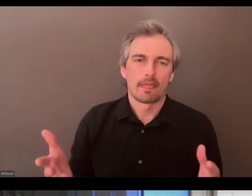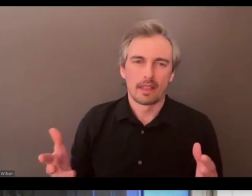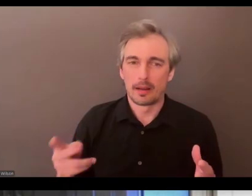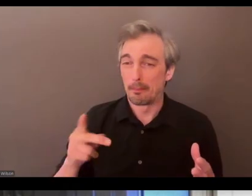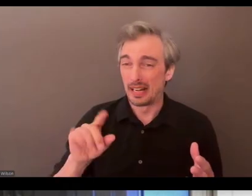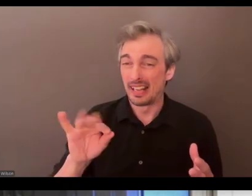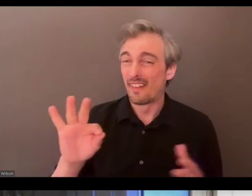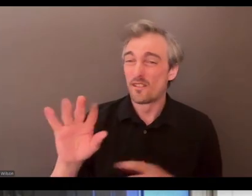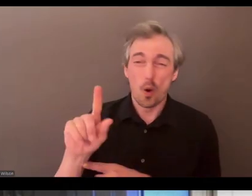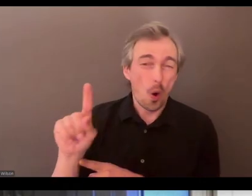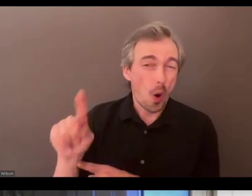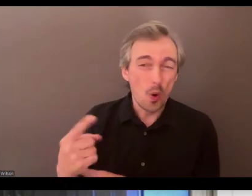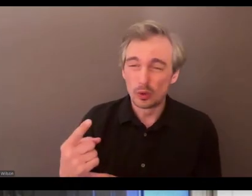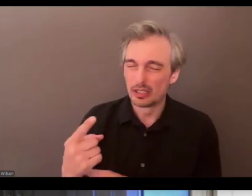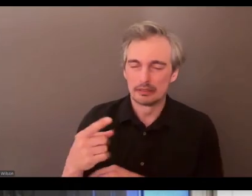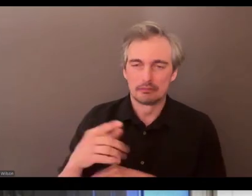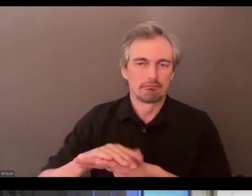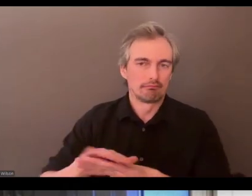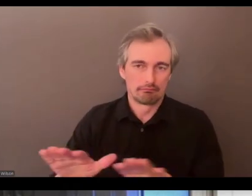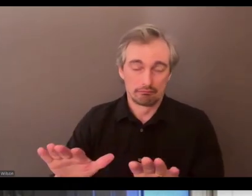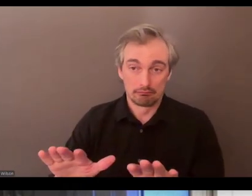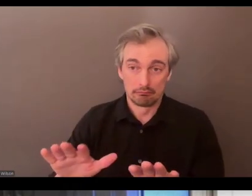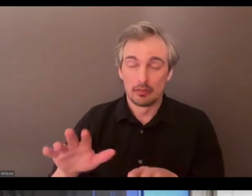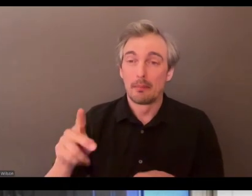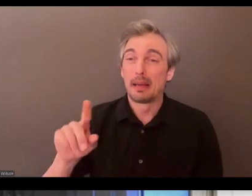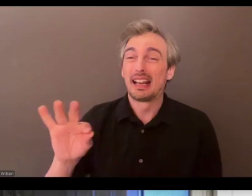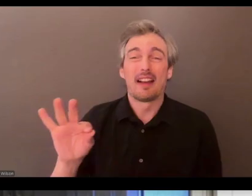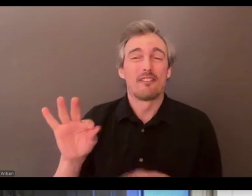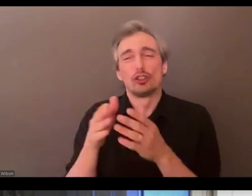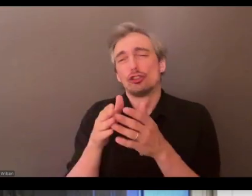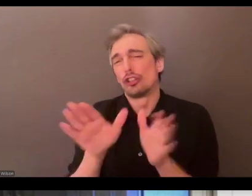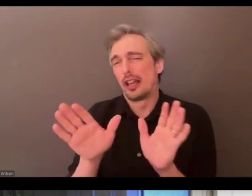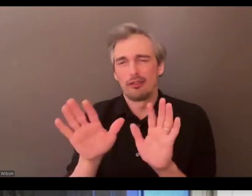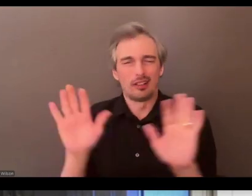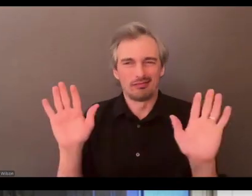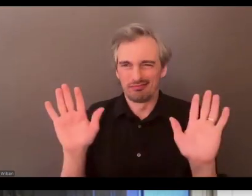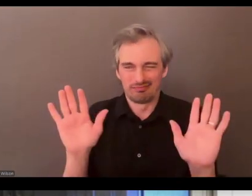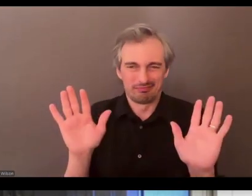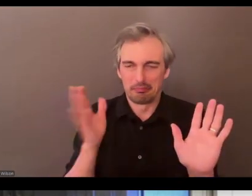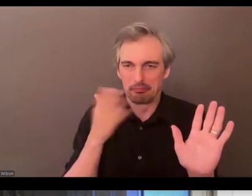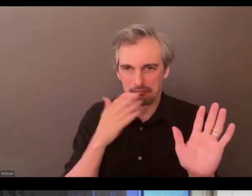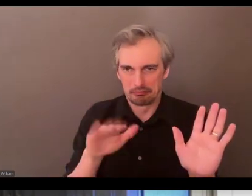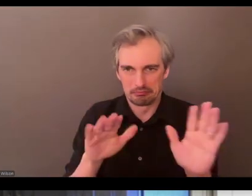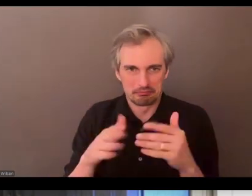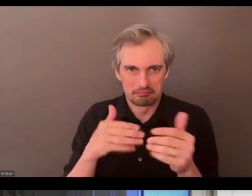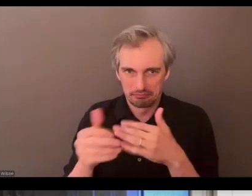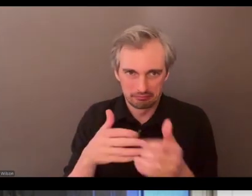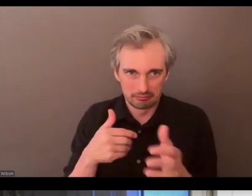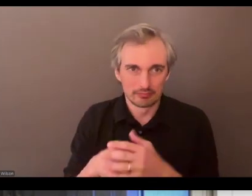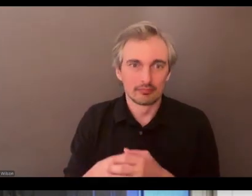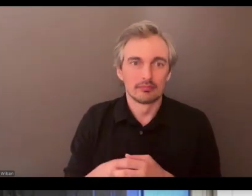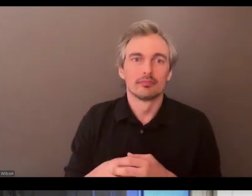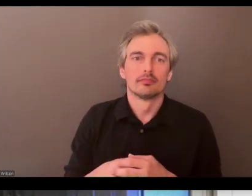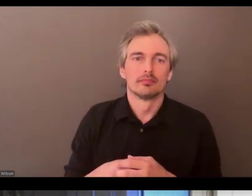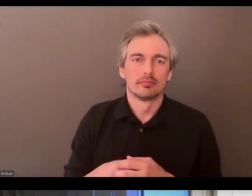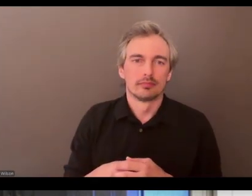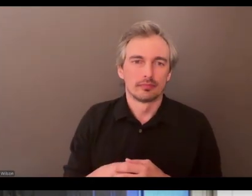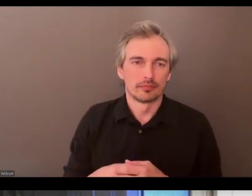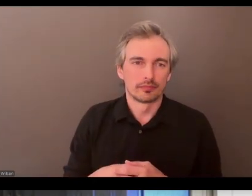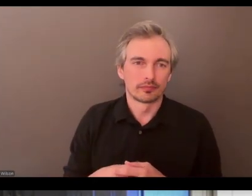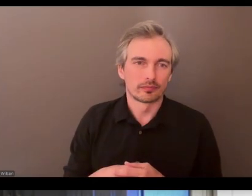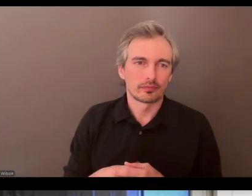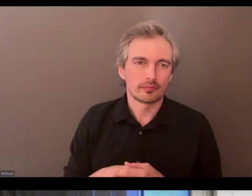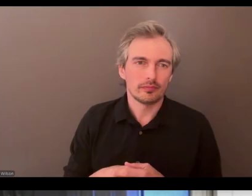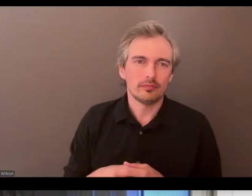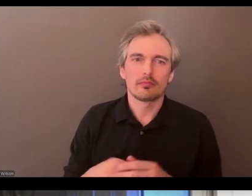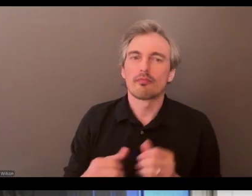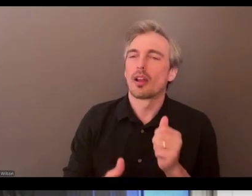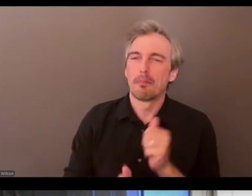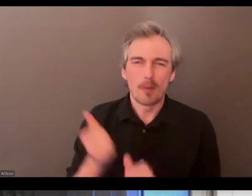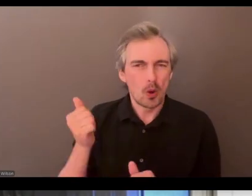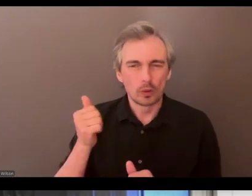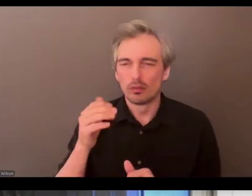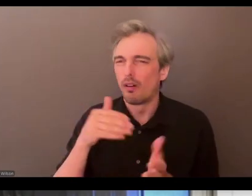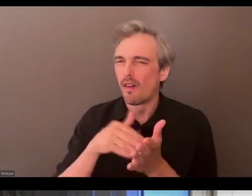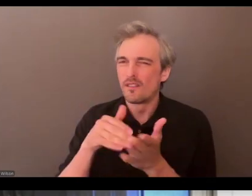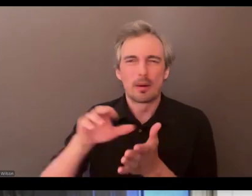このスタイルのレポ ートは、アクセシブルなドキュメントスペシャリストによってレ ビュ ーおよび承認されない限り、支援技術にとってアクセスしにくいことが多いです。